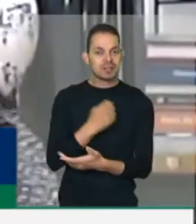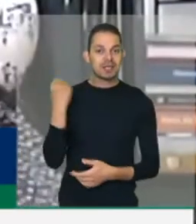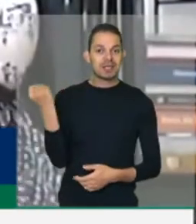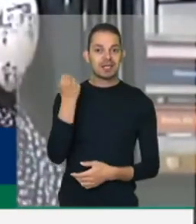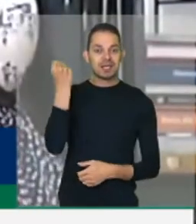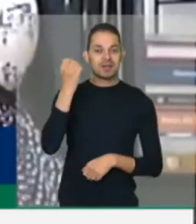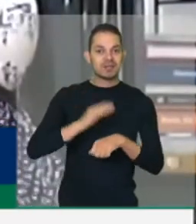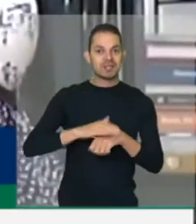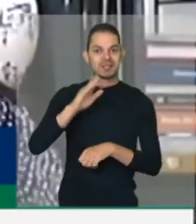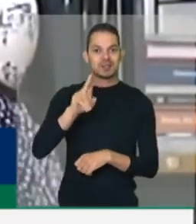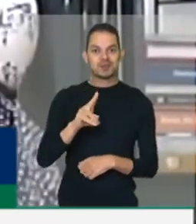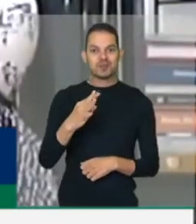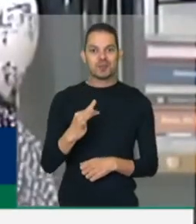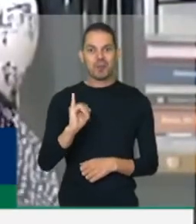GRAVIDADE EM UTIS. ENTÃO ESSA DISCUSSÃO DA QUEBRA DAS